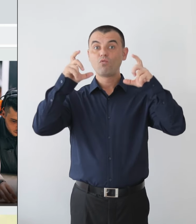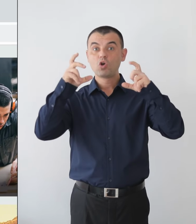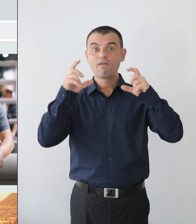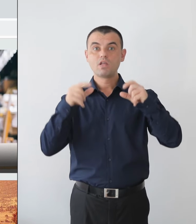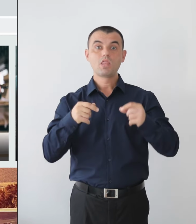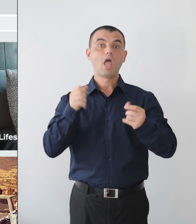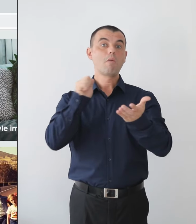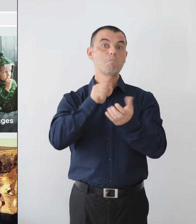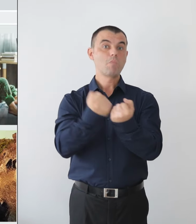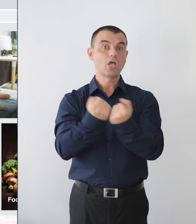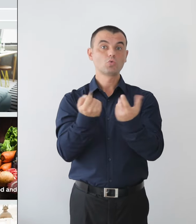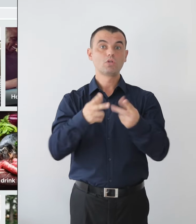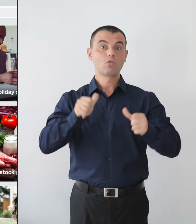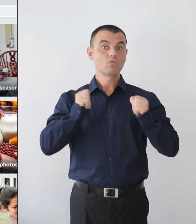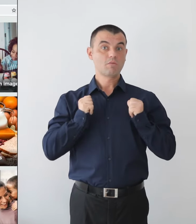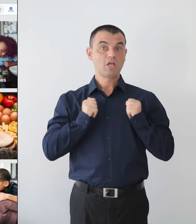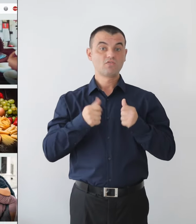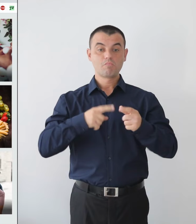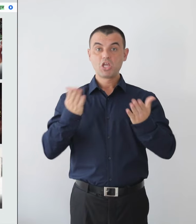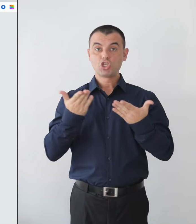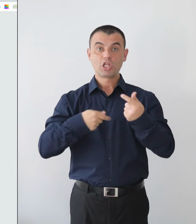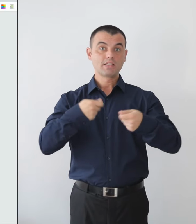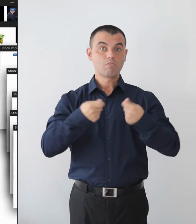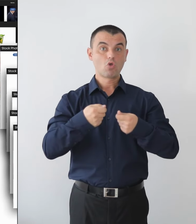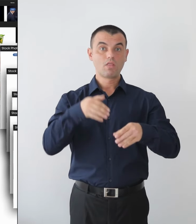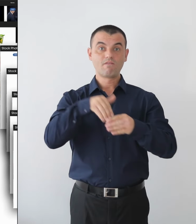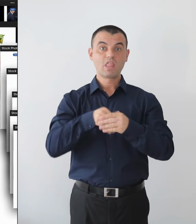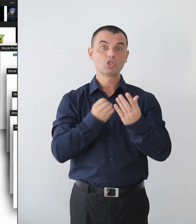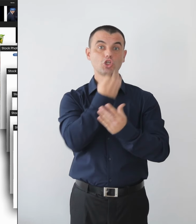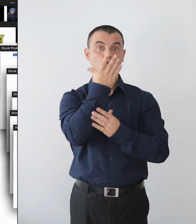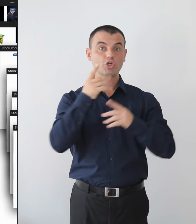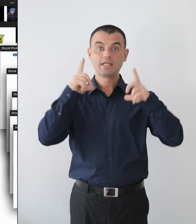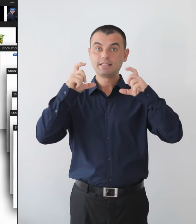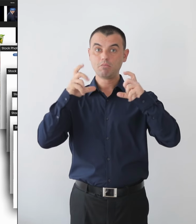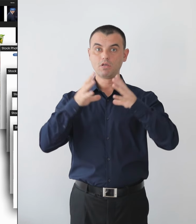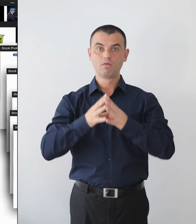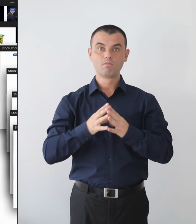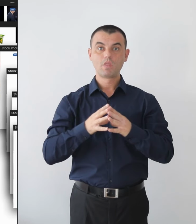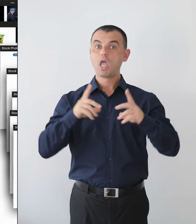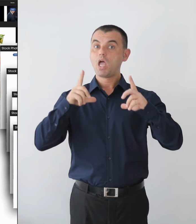Запасът е място за съхраняване на стоки за продажба, в случая снимки.